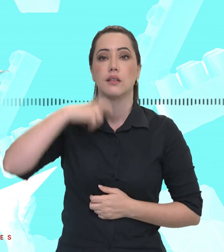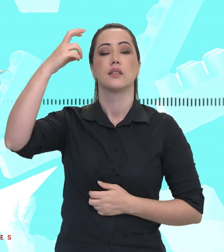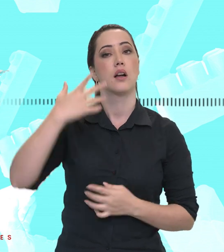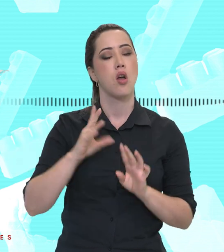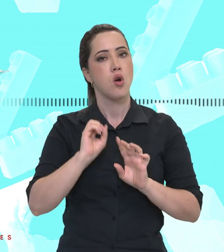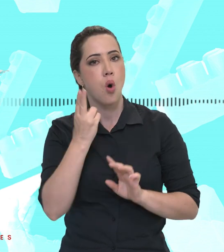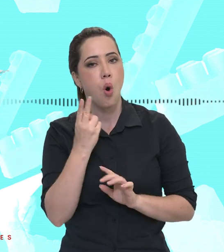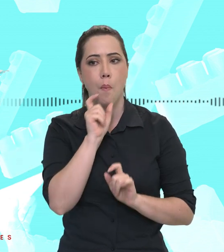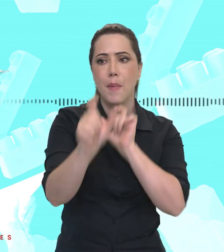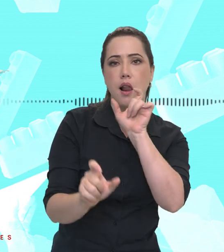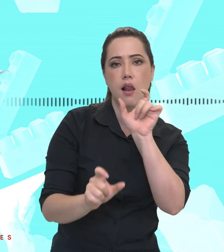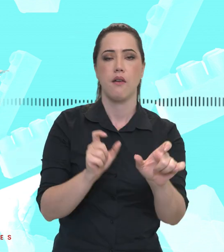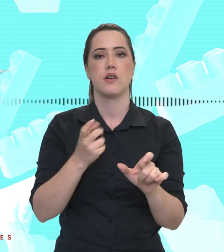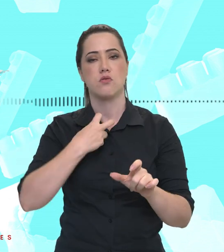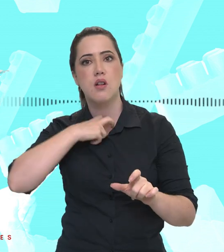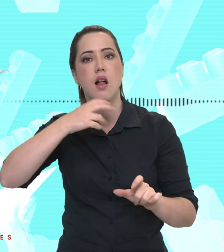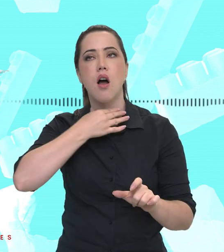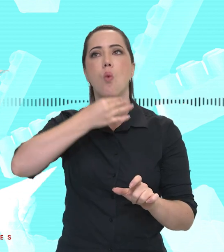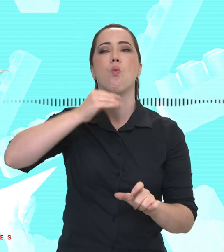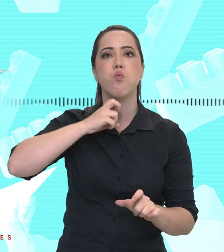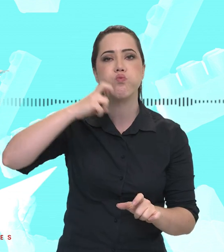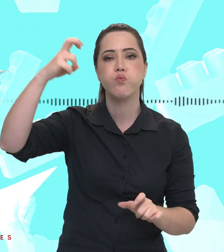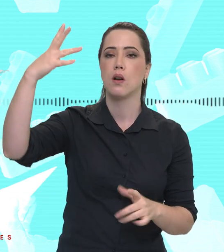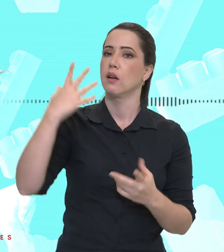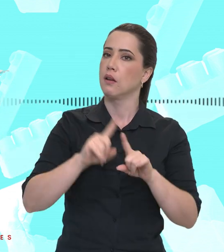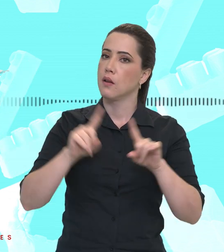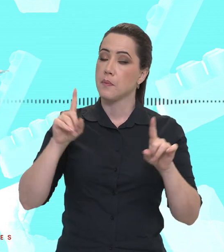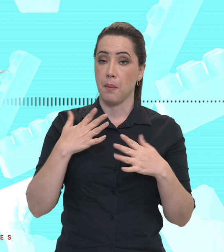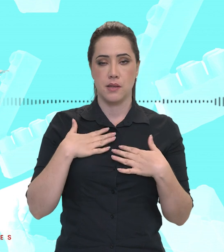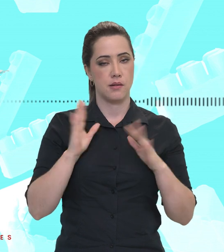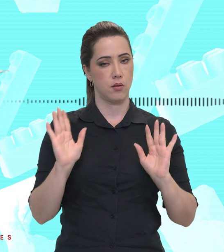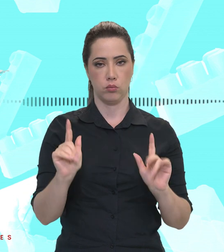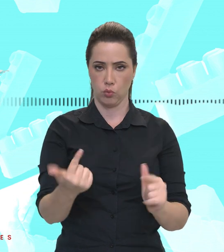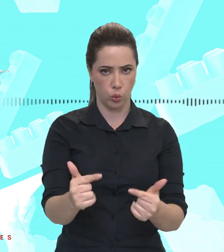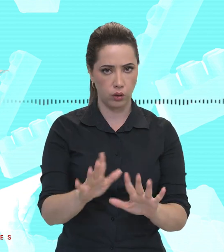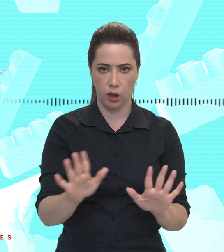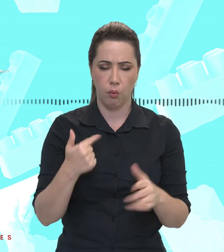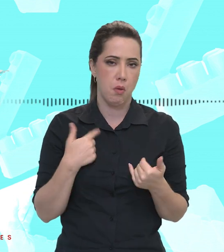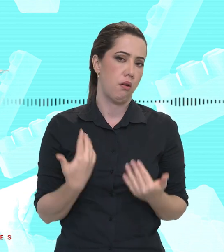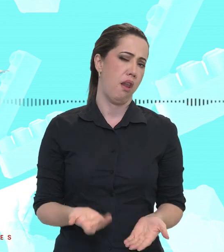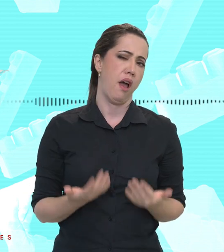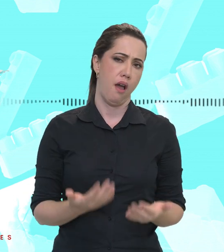começa a falar palavras bem alto, sabe, graças a Deus não é o meu caso, o meu é leve,